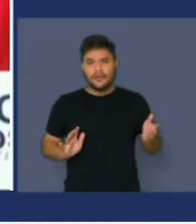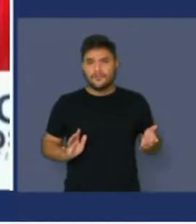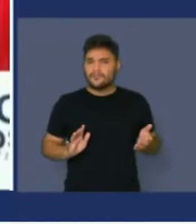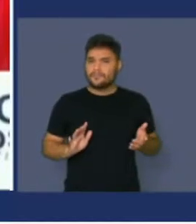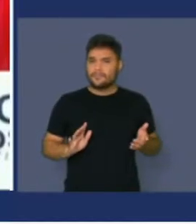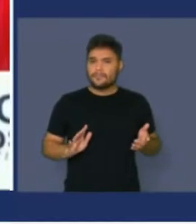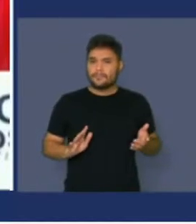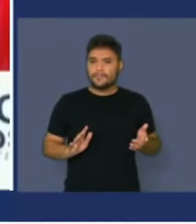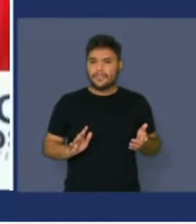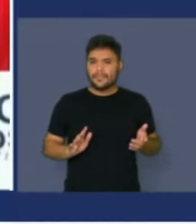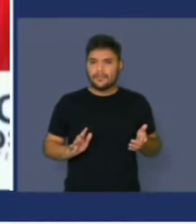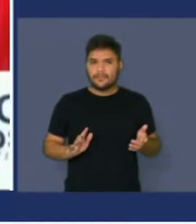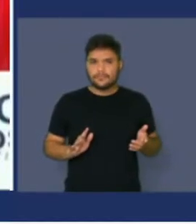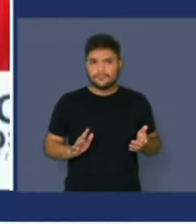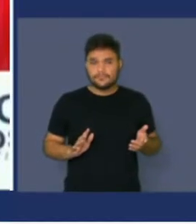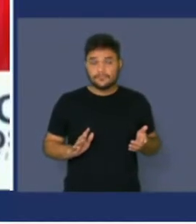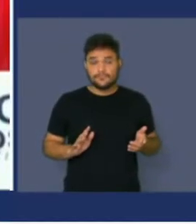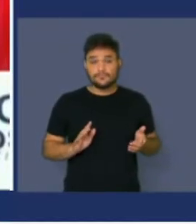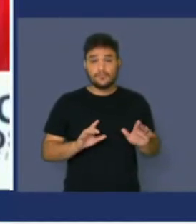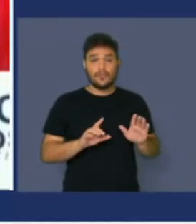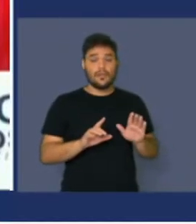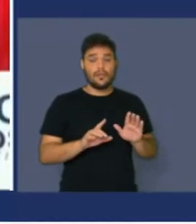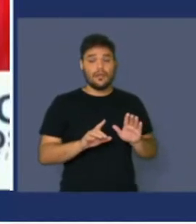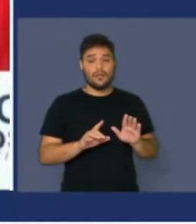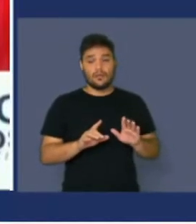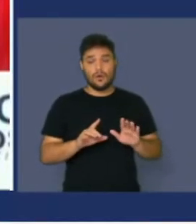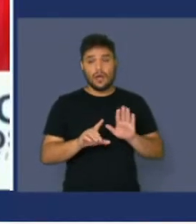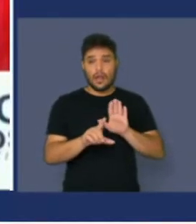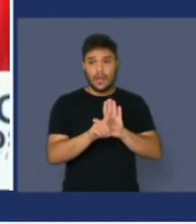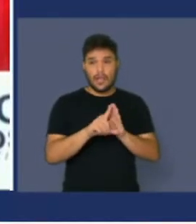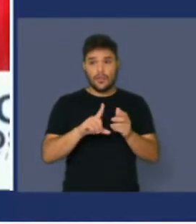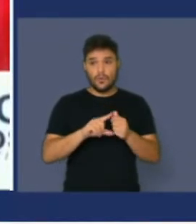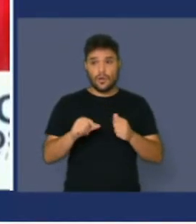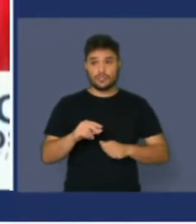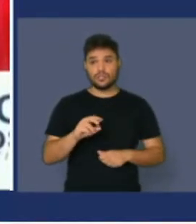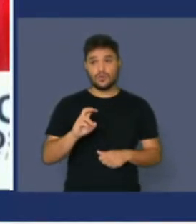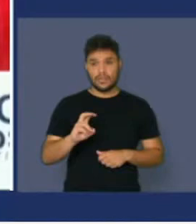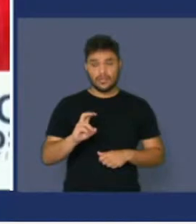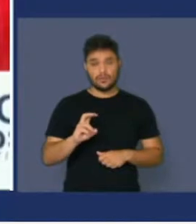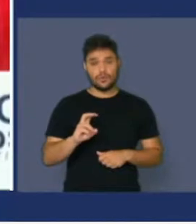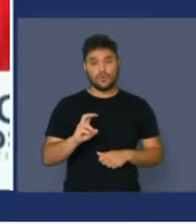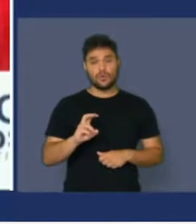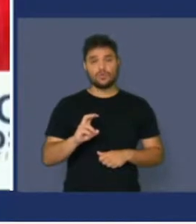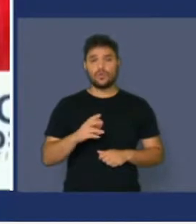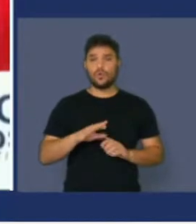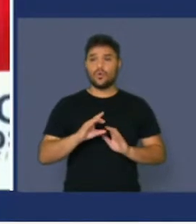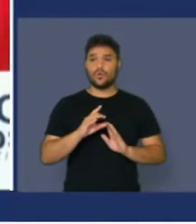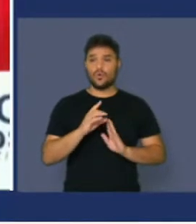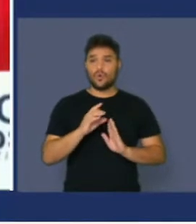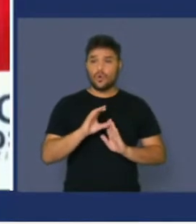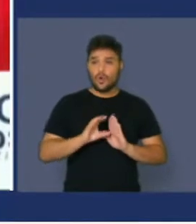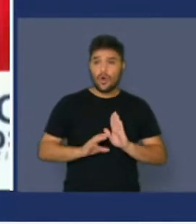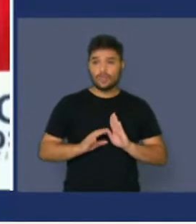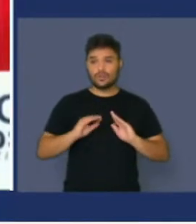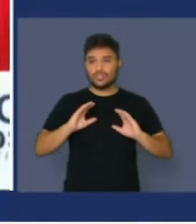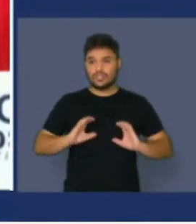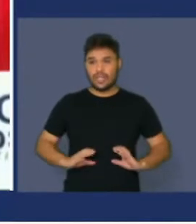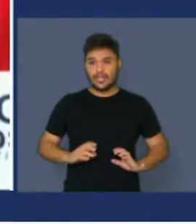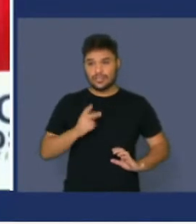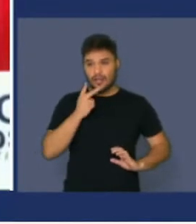FICAM LÁ E O ARTIGO QUINTO, NO CÓDIGO DE ÉTICA DIZ EXATAMENTE QUE ASSA AUTORIDADES NÃO PODEM TER DINHEIRO NO ESTRANGEIRO, ENTÃO PRECISA UMA